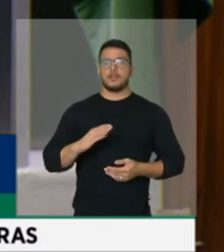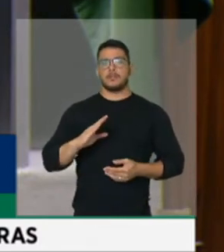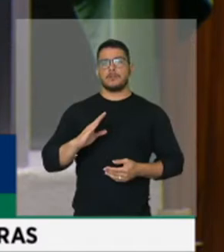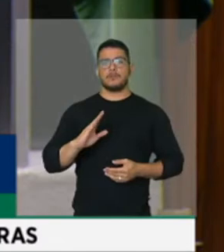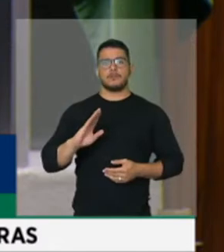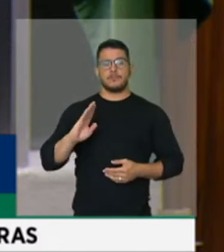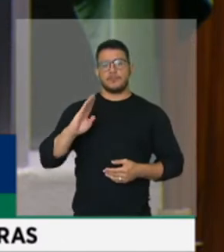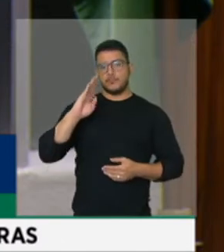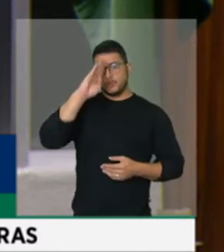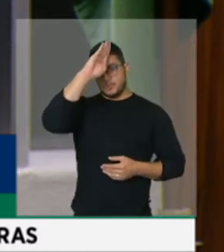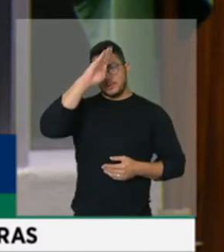ELA VEM SE RECUPERANDO DESDE A INDICAÇÃO DO NOVO DIRETOR NO